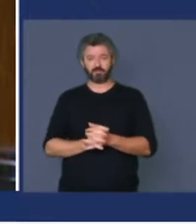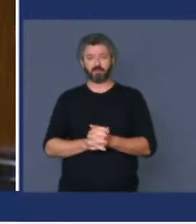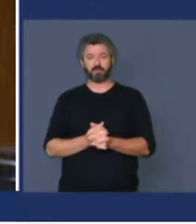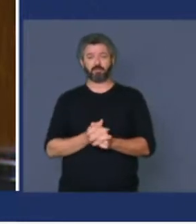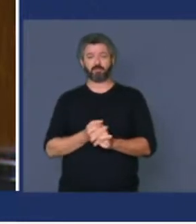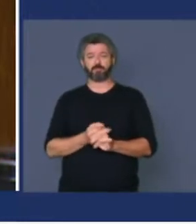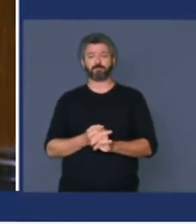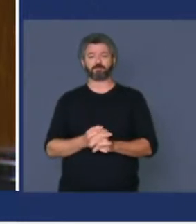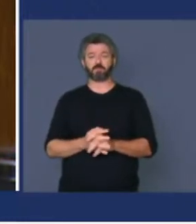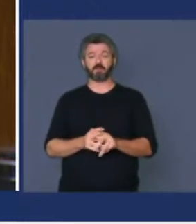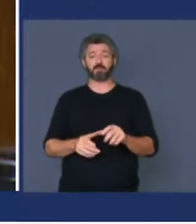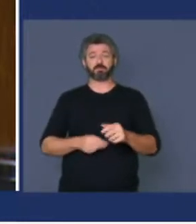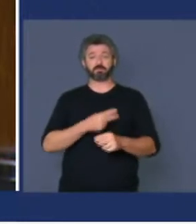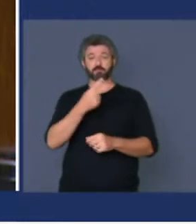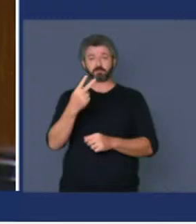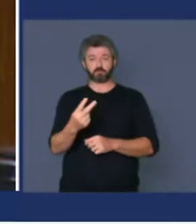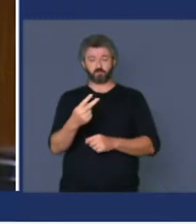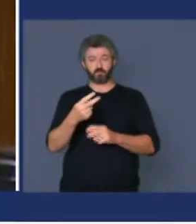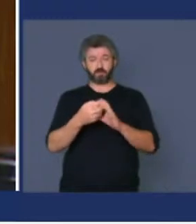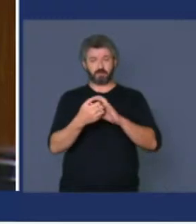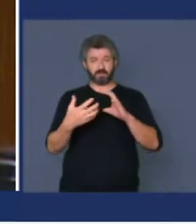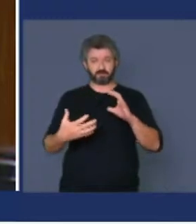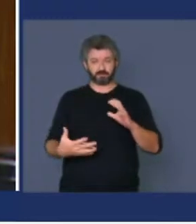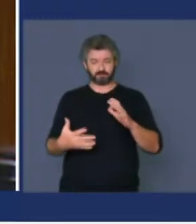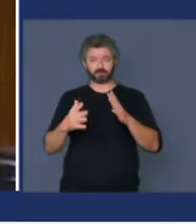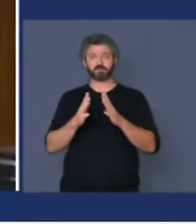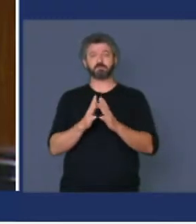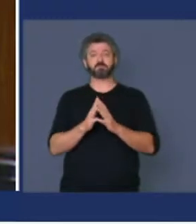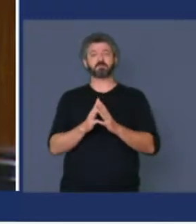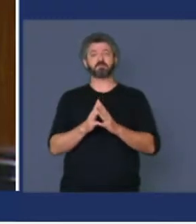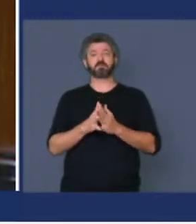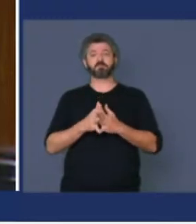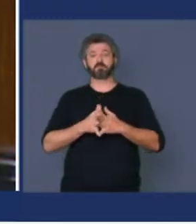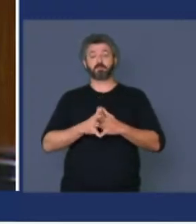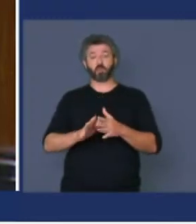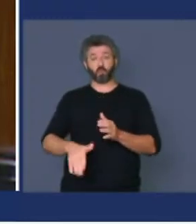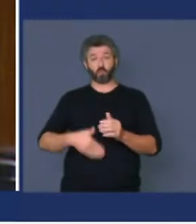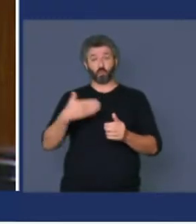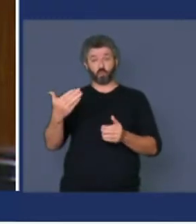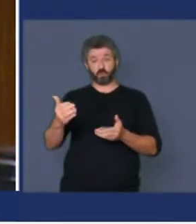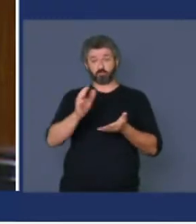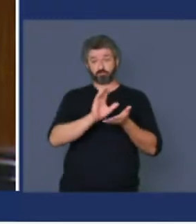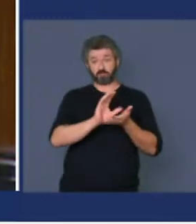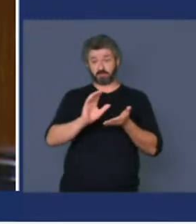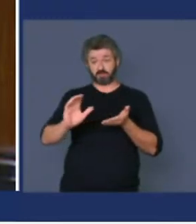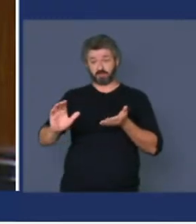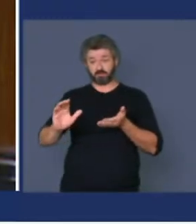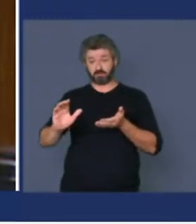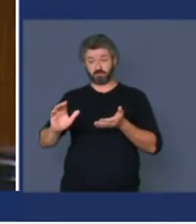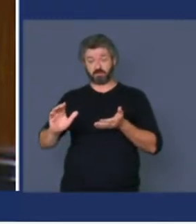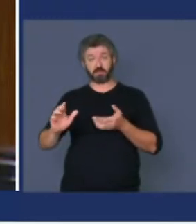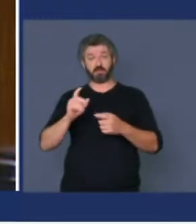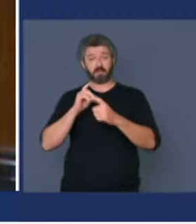PODER PÚBLICO, PARA A ADMINISTRAÇÃO PÚBLICA, PARA VIABILIZAR POLÍTICAS PÚBLICAS, DE CERTA FORMA É